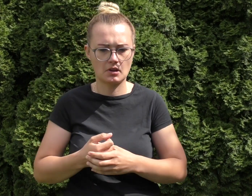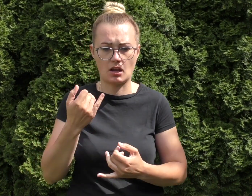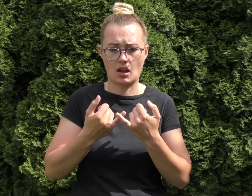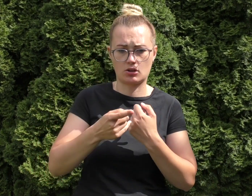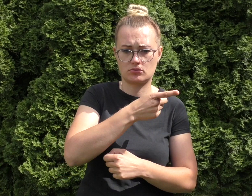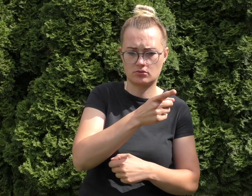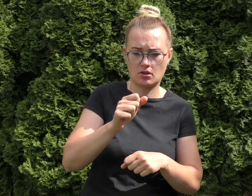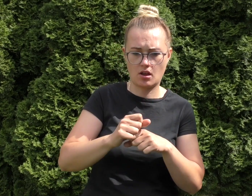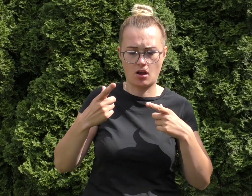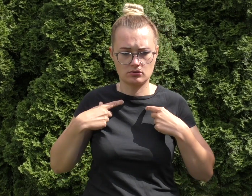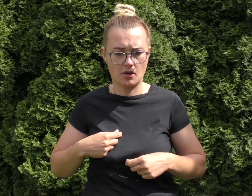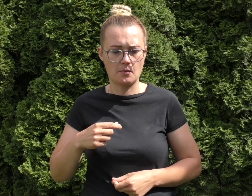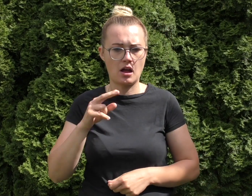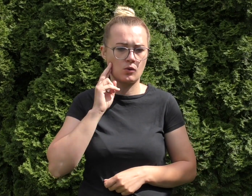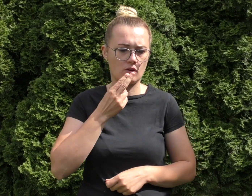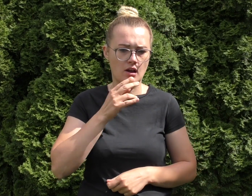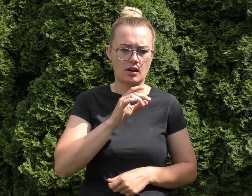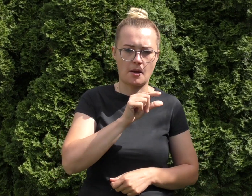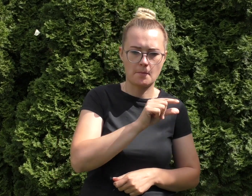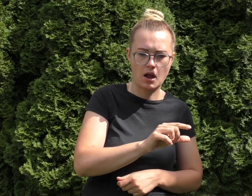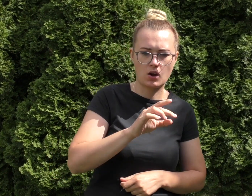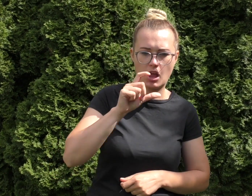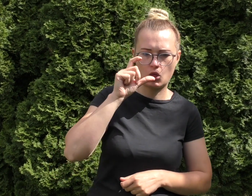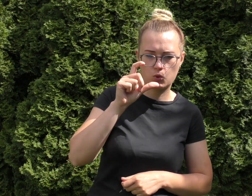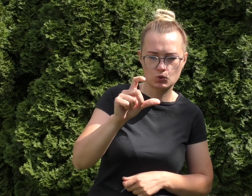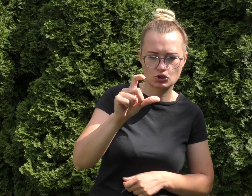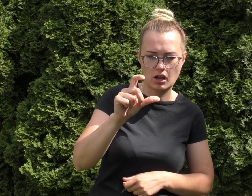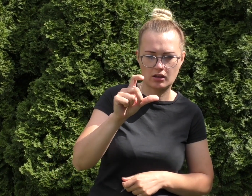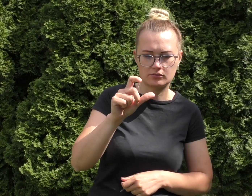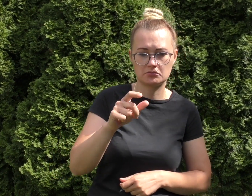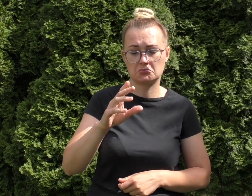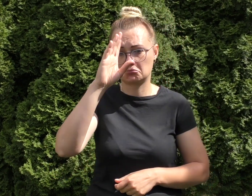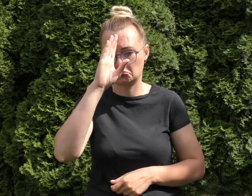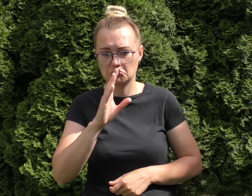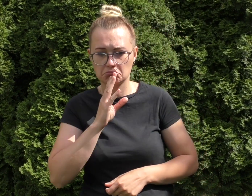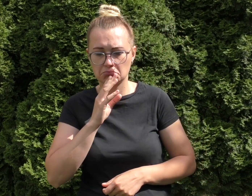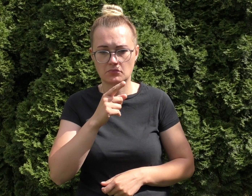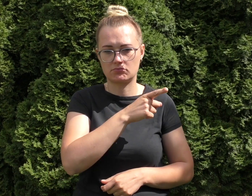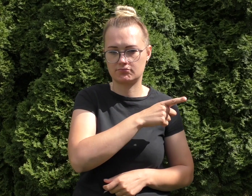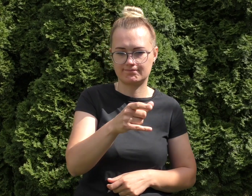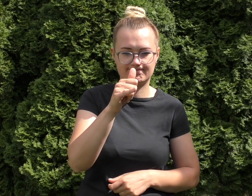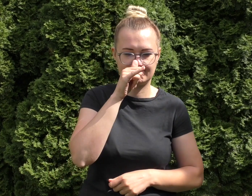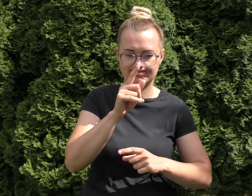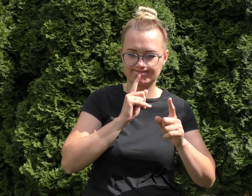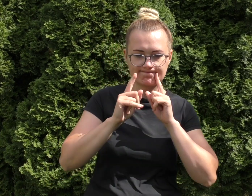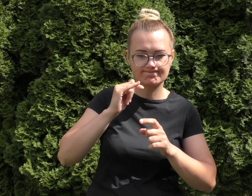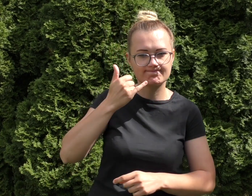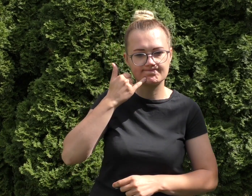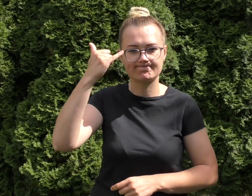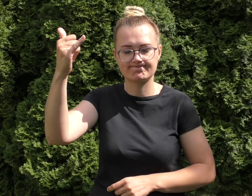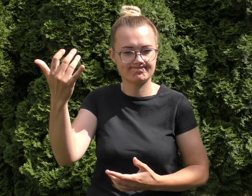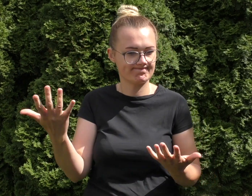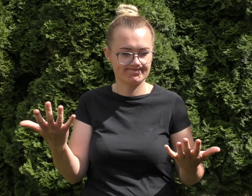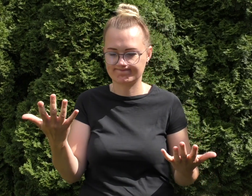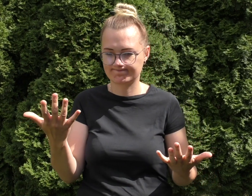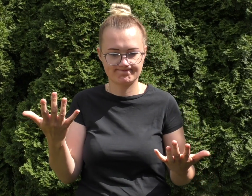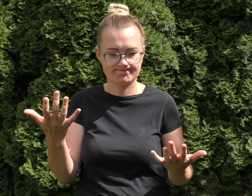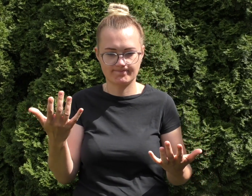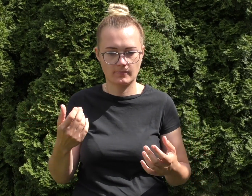Jeśli jesteście g/Głusi lub słabosłyszący, to nie możecie dzwonić, prawda?